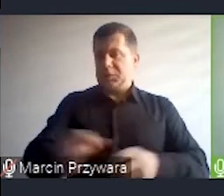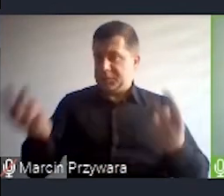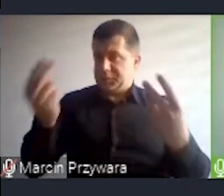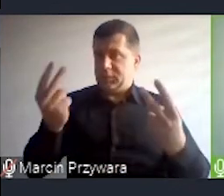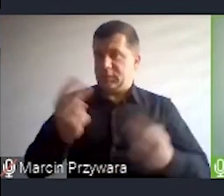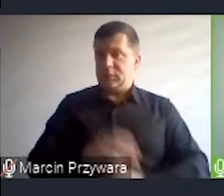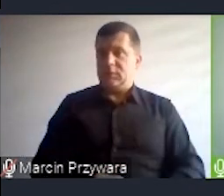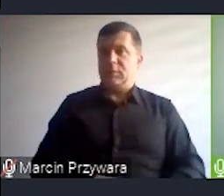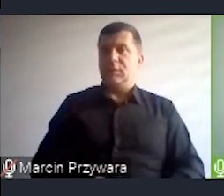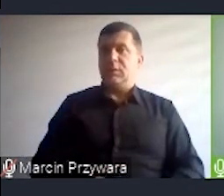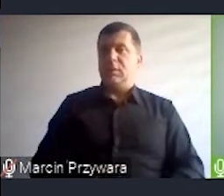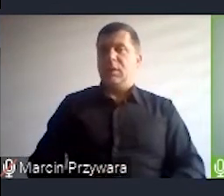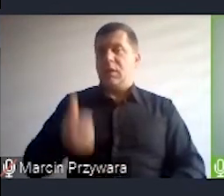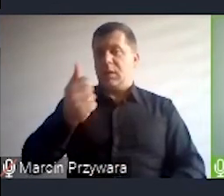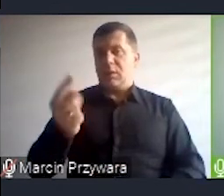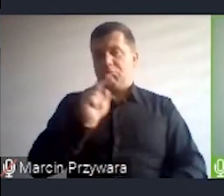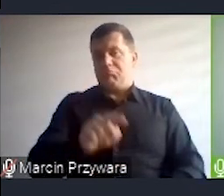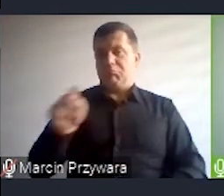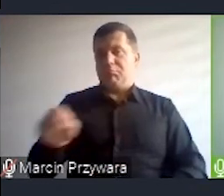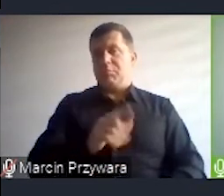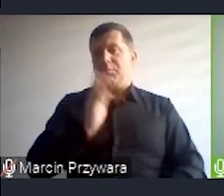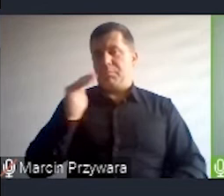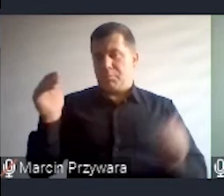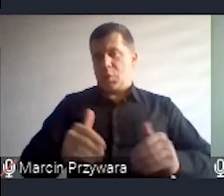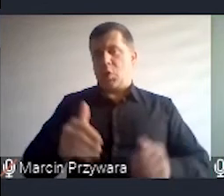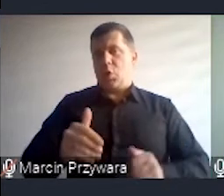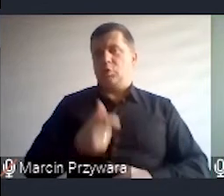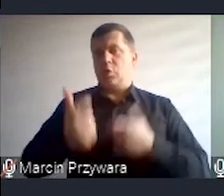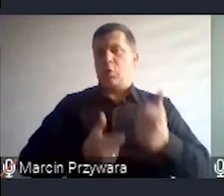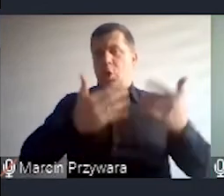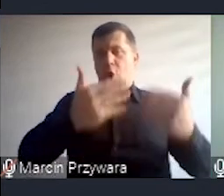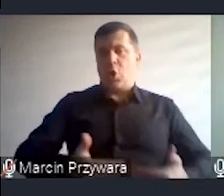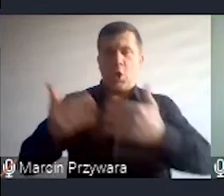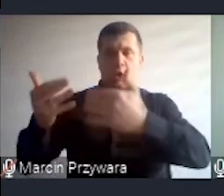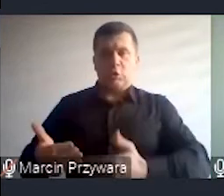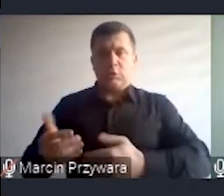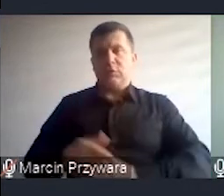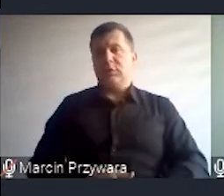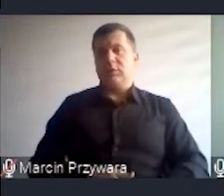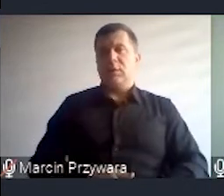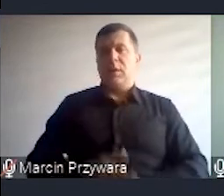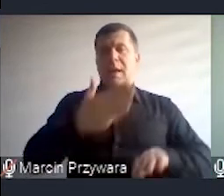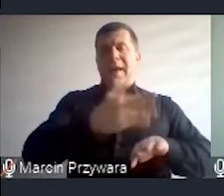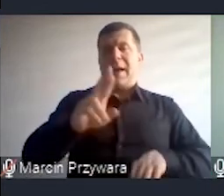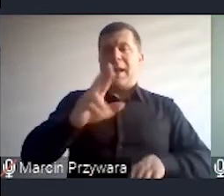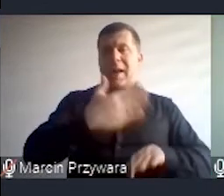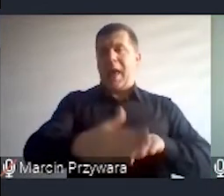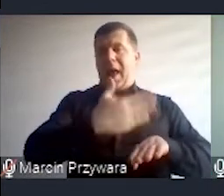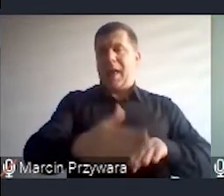że w jednej i drugiej będziemy mogli rozliczać raty leasingowe.